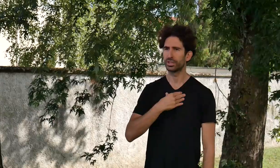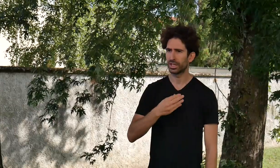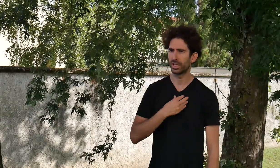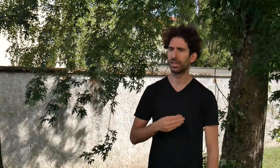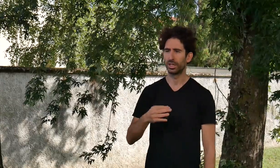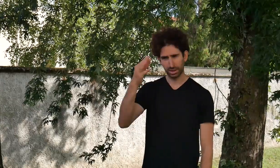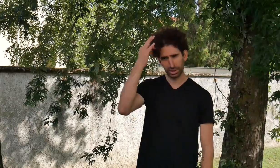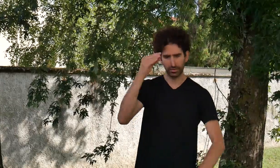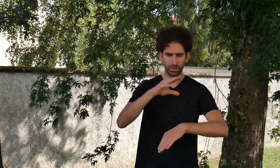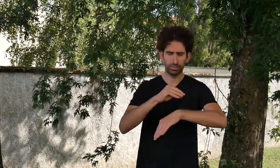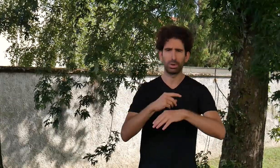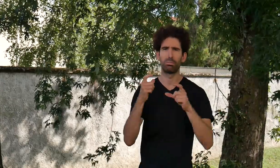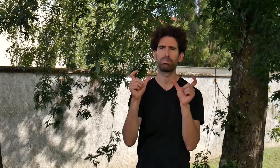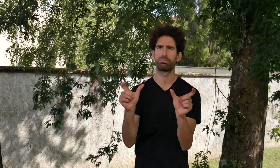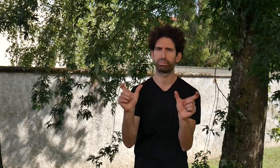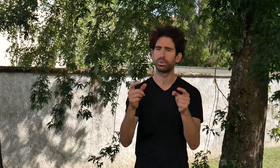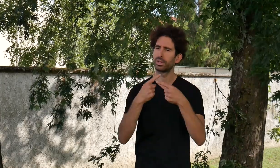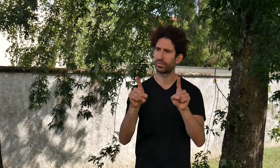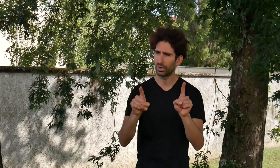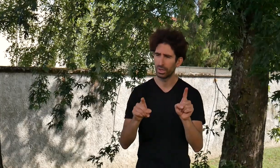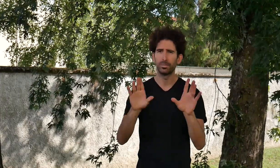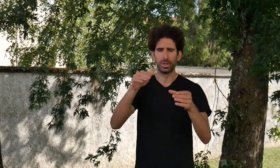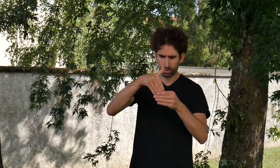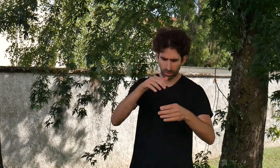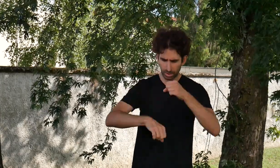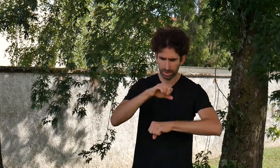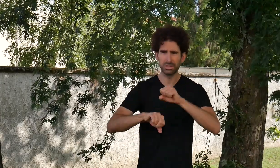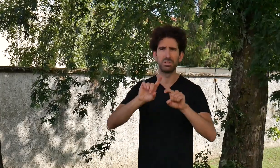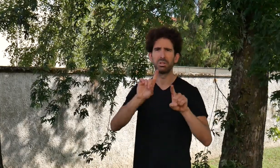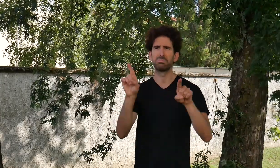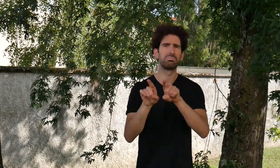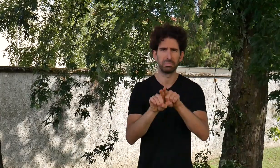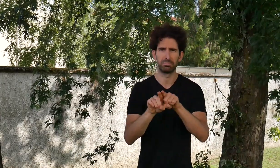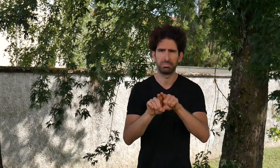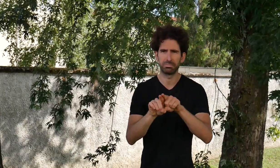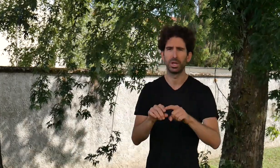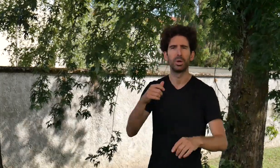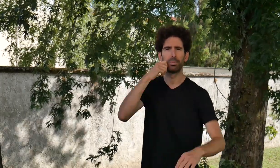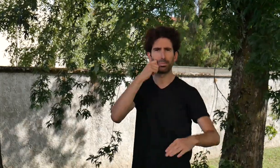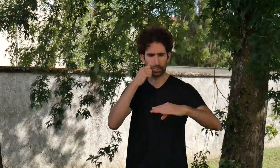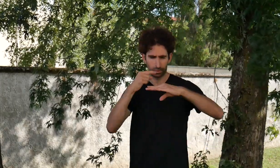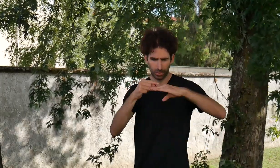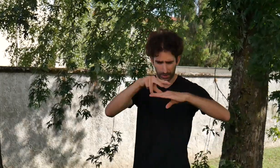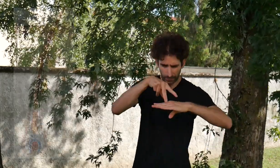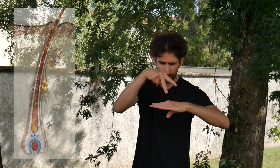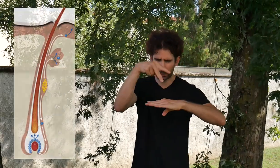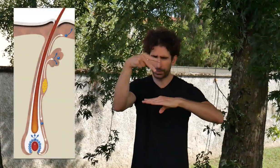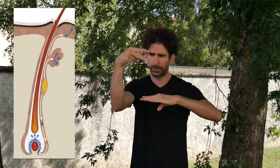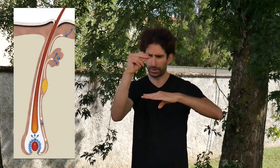En français, les mots "cheveux" et "poils" sont distincts mais leur organisation est identique. Au-dessus de la peau se situe le poil